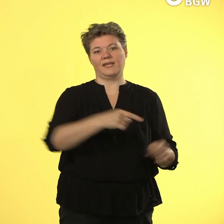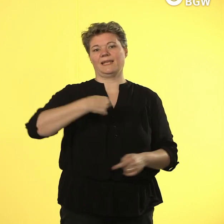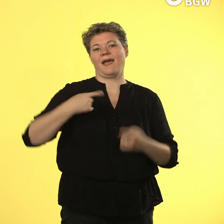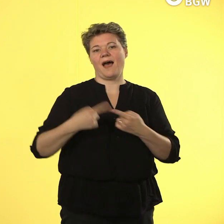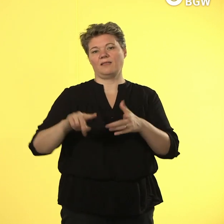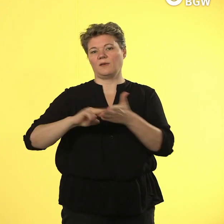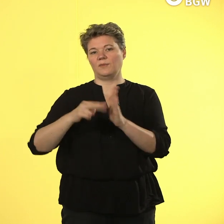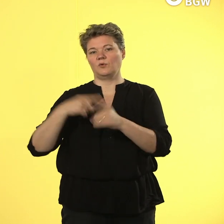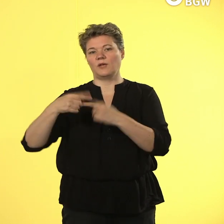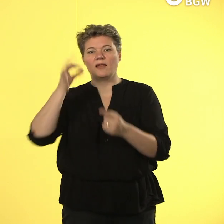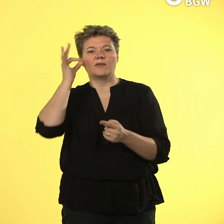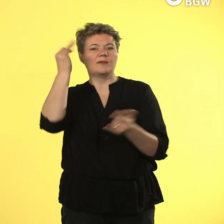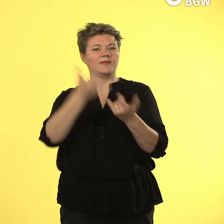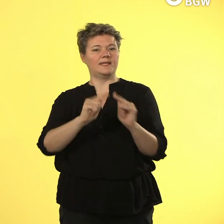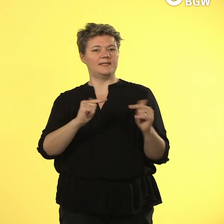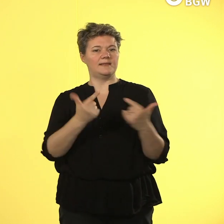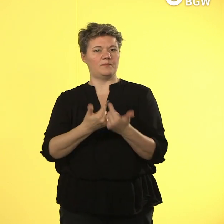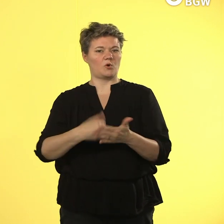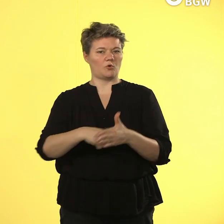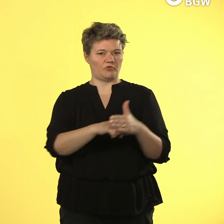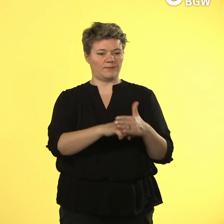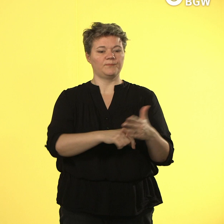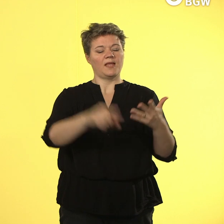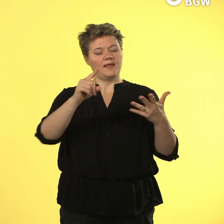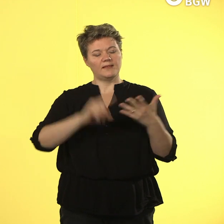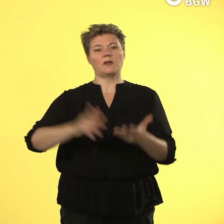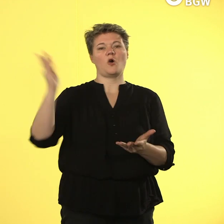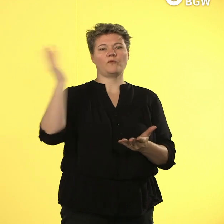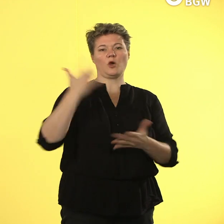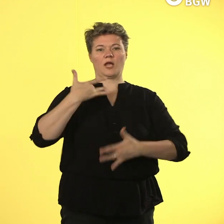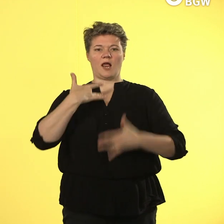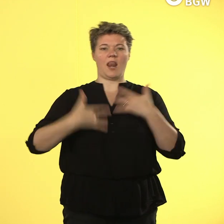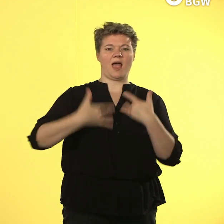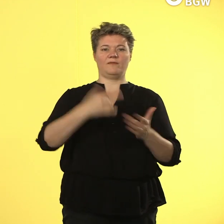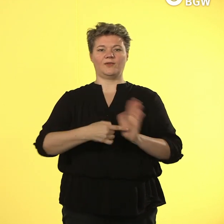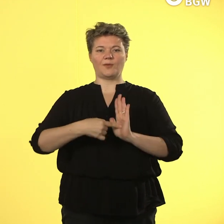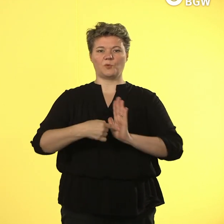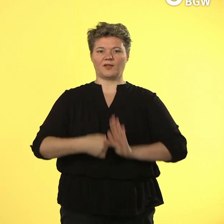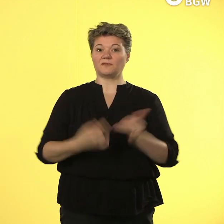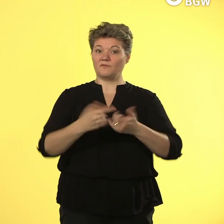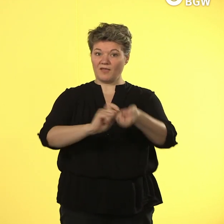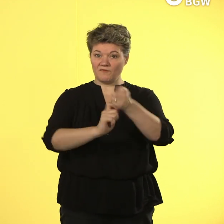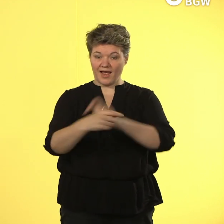und eine Live-Demo starten zum Thema "Umgang mit Veränderung und Veränderungsdruck". Da werde ich so tun, als wären Sie vor dem Bildschirm